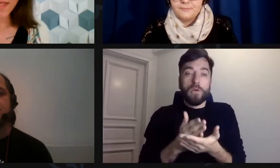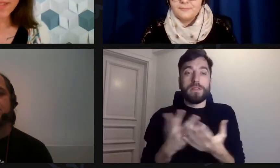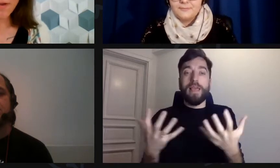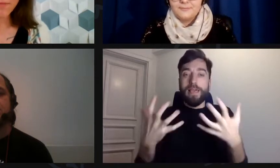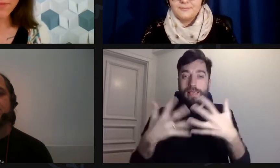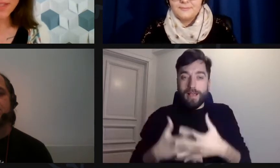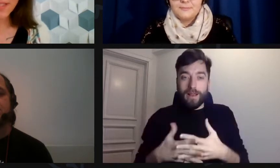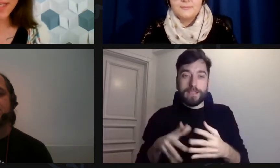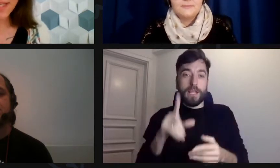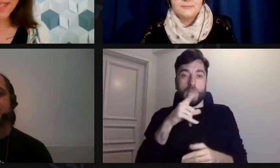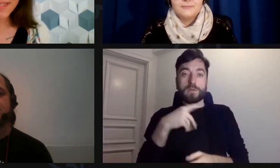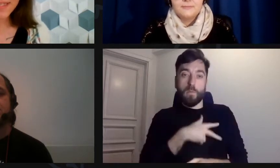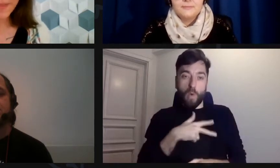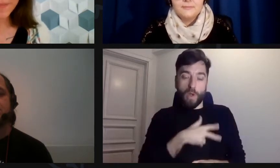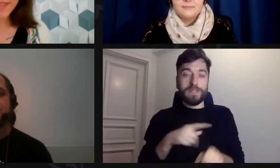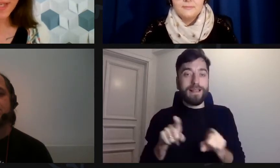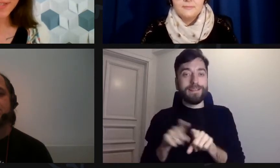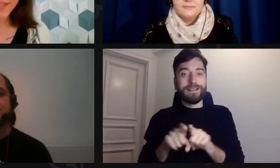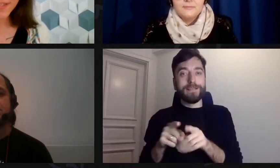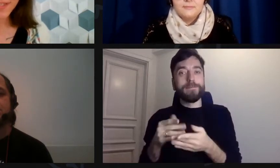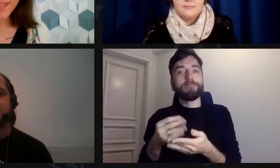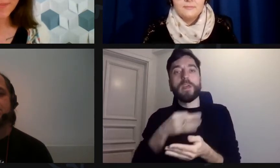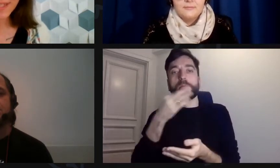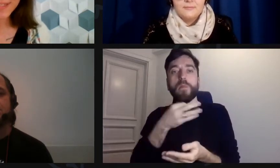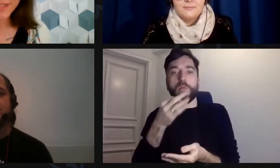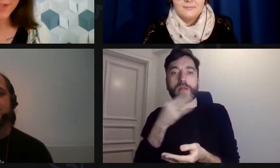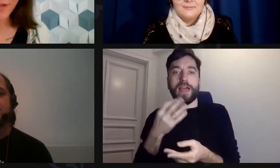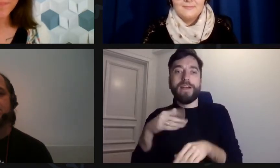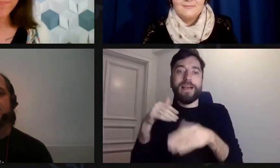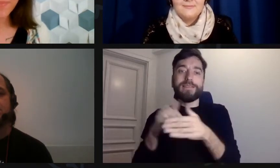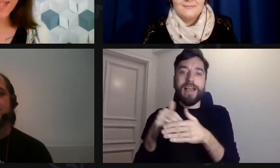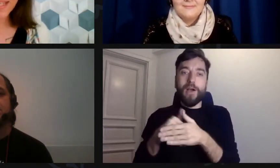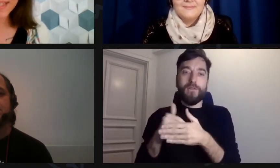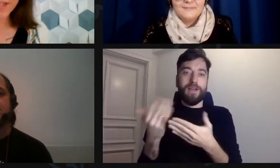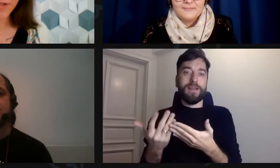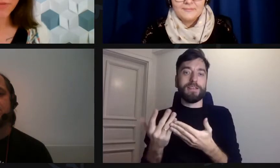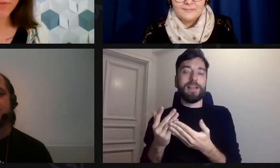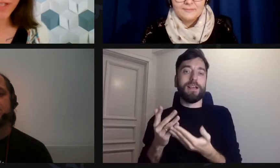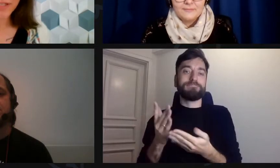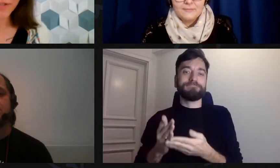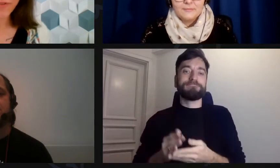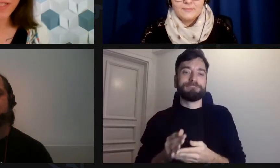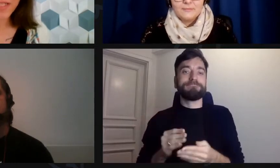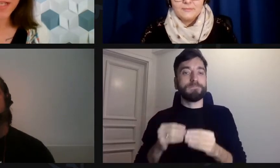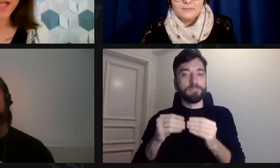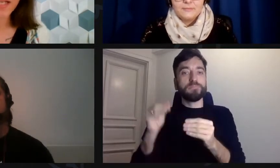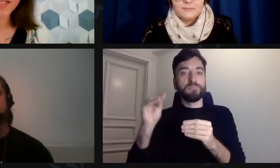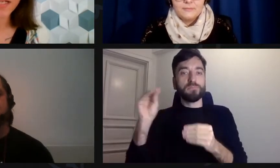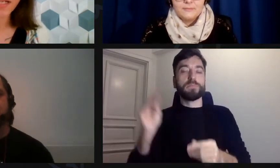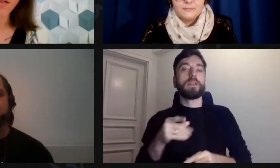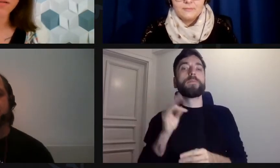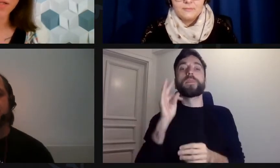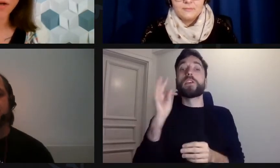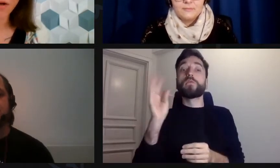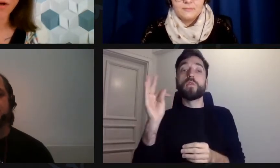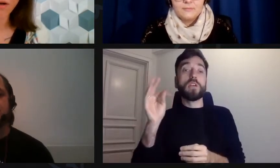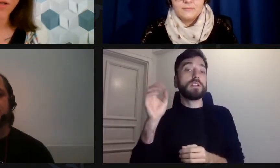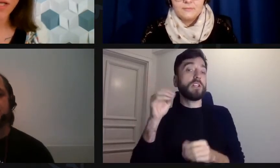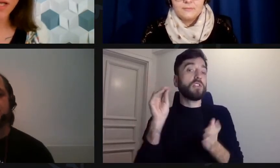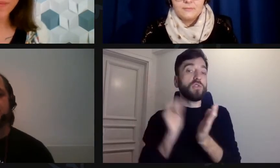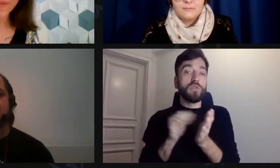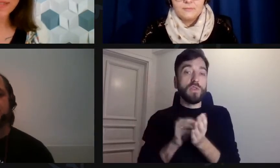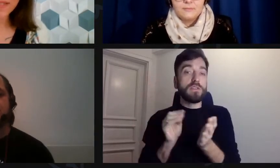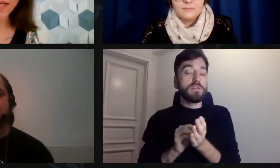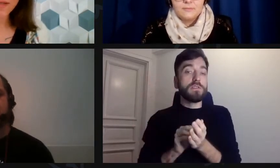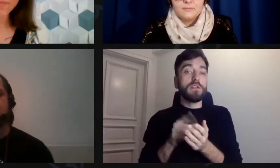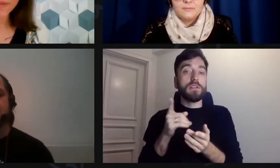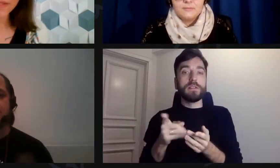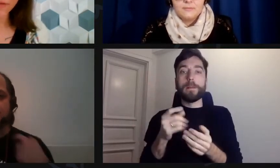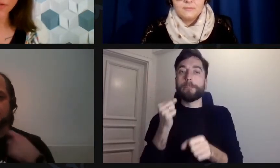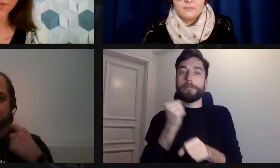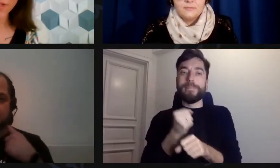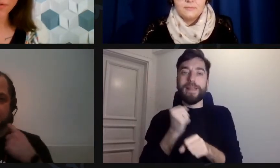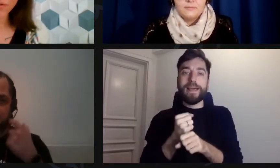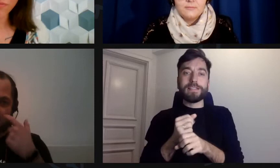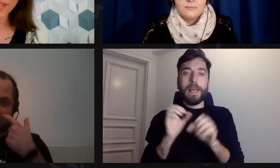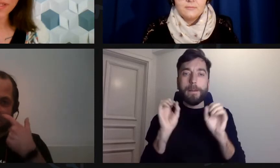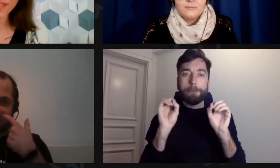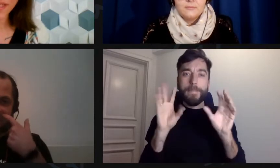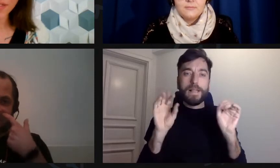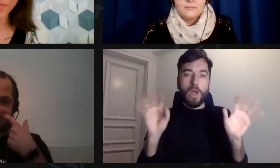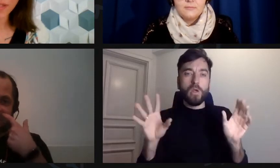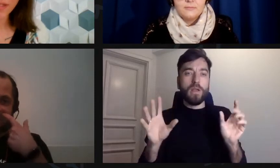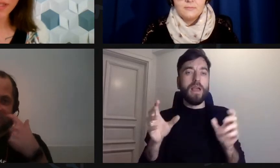Chciałam zapytać Ciebie Katarzyno jakie są Twoje doświadczenia jeżeli chodzi o pracę pedagogikę cyrku z dziećmi,